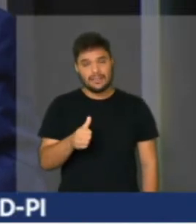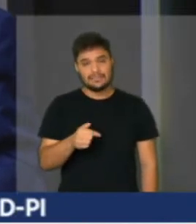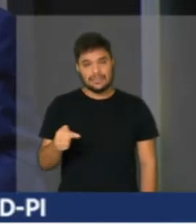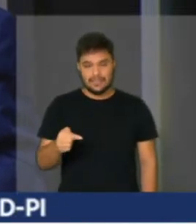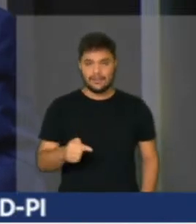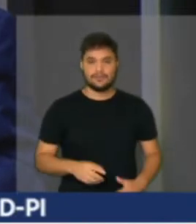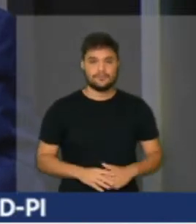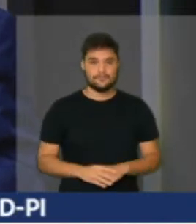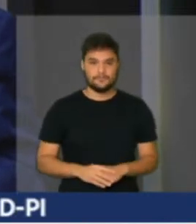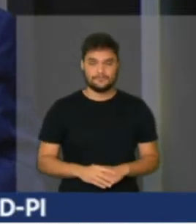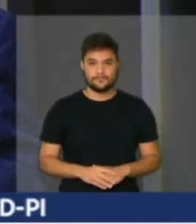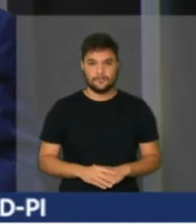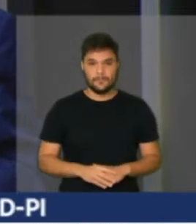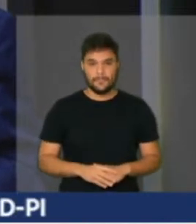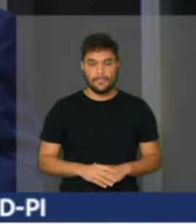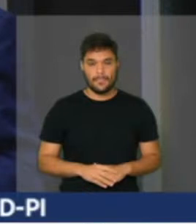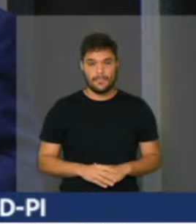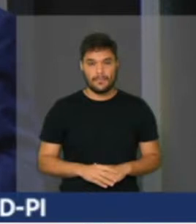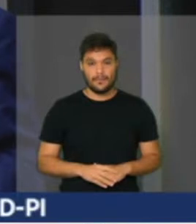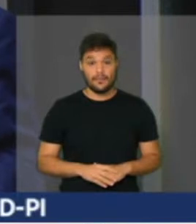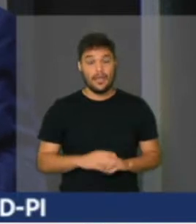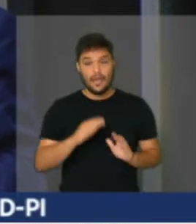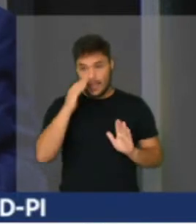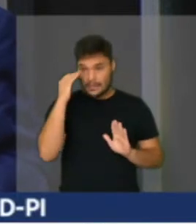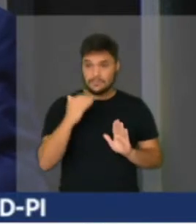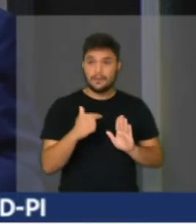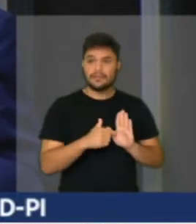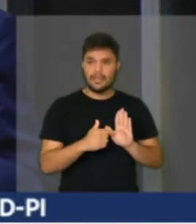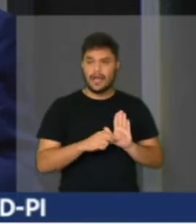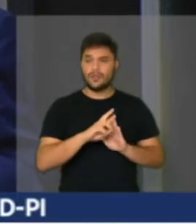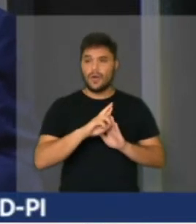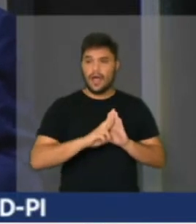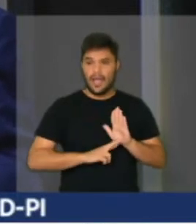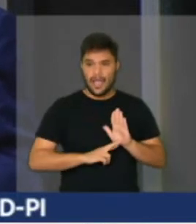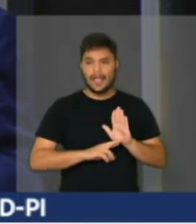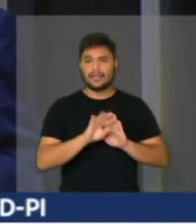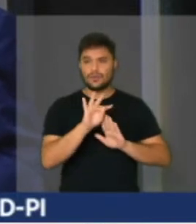391/2017 NOS EXATOS TERMOS EM QUE FOI APROVADA NO SF BEM COMO... PELA REJEIÇÃO... DA